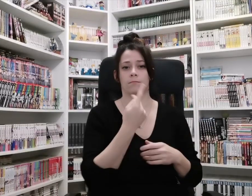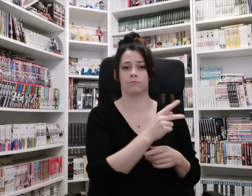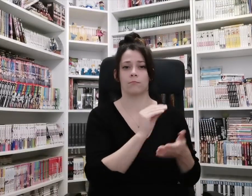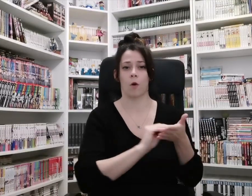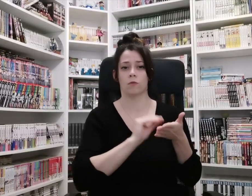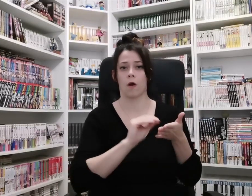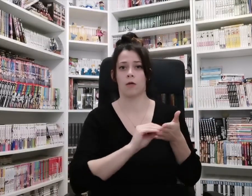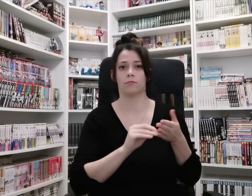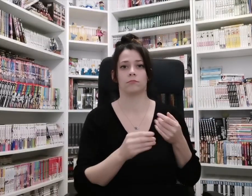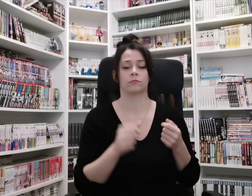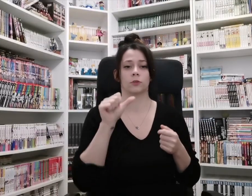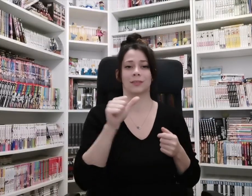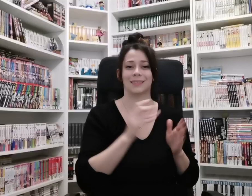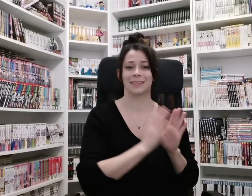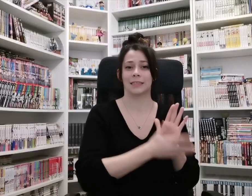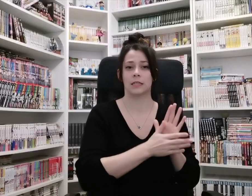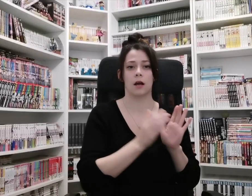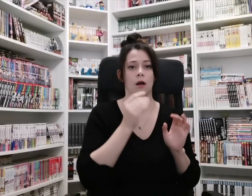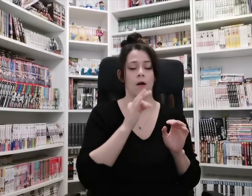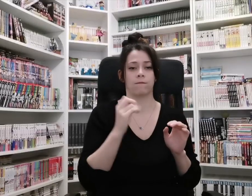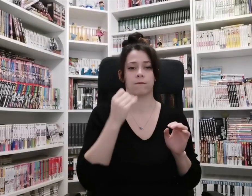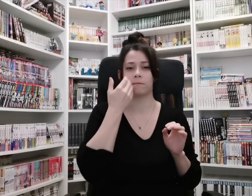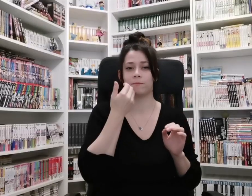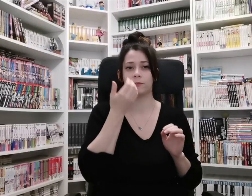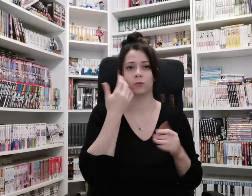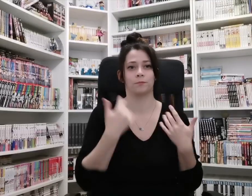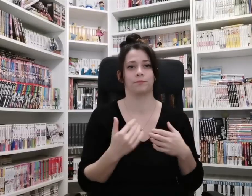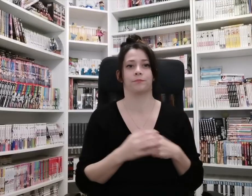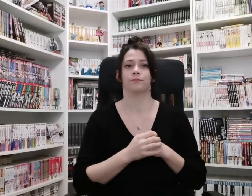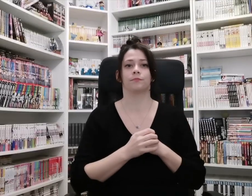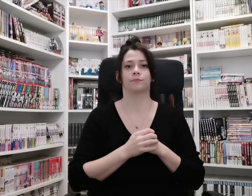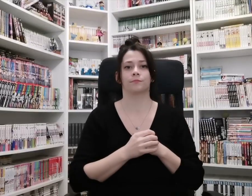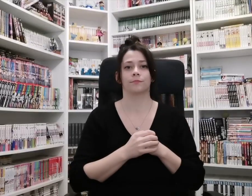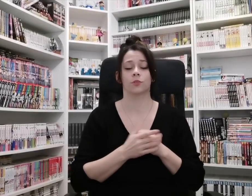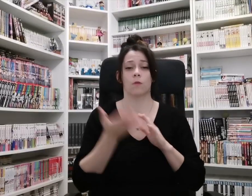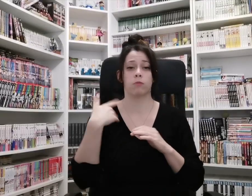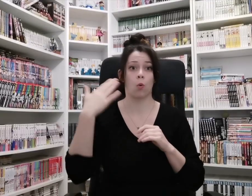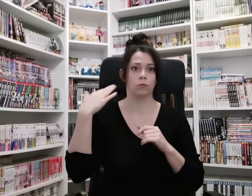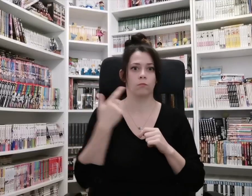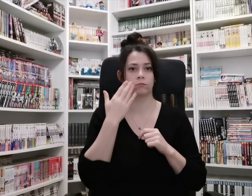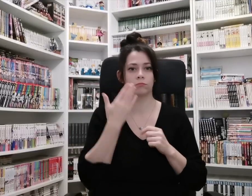Nous aimions les oeuvres… de suu Morishita depuis longtemps…